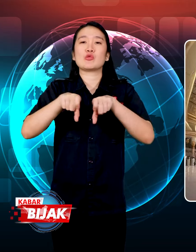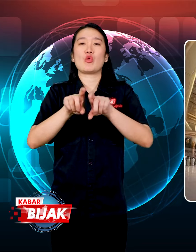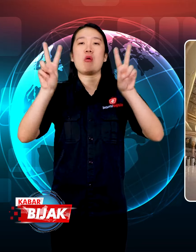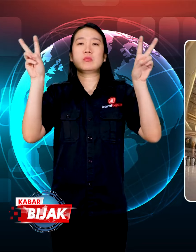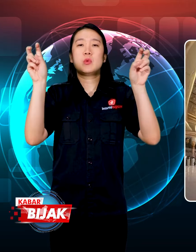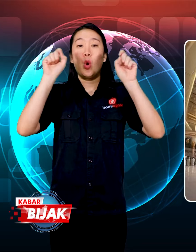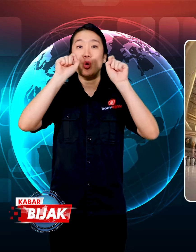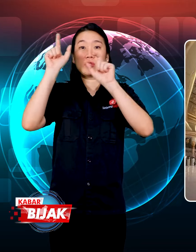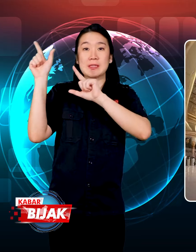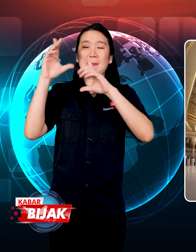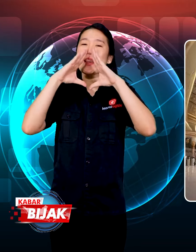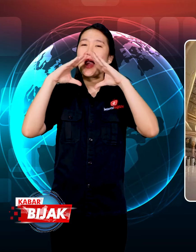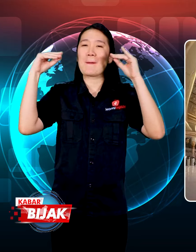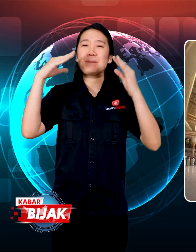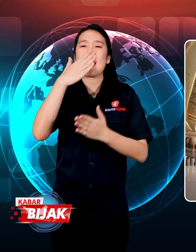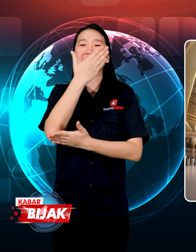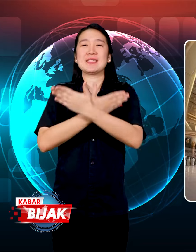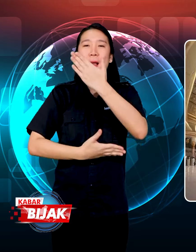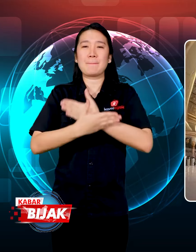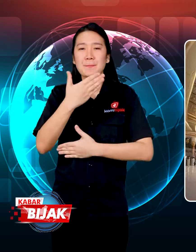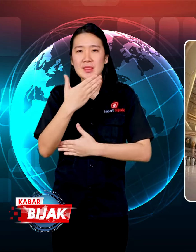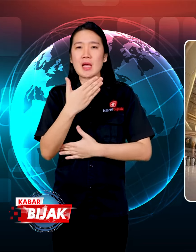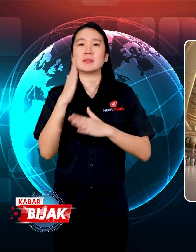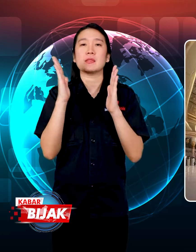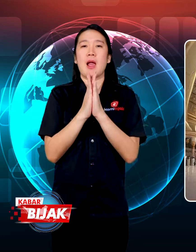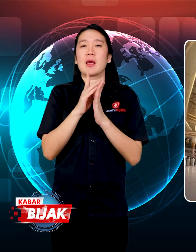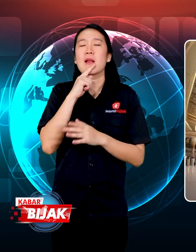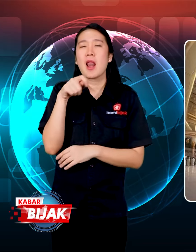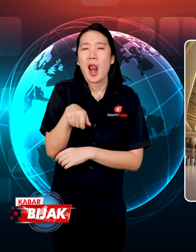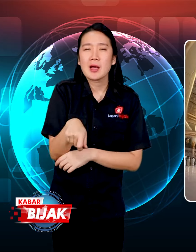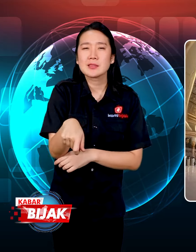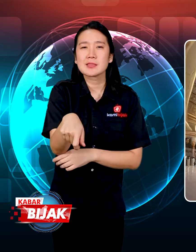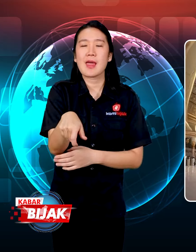sesuai dengan tema konsep ramah lansia dan disabilitas.